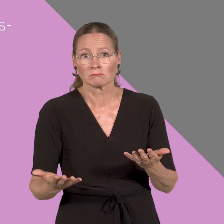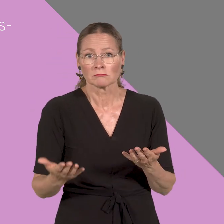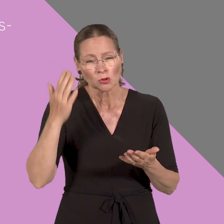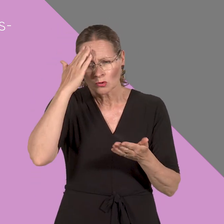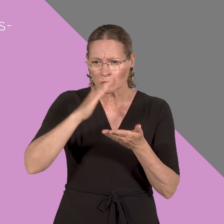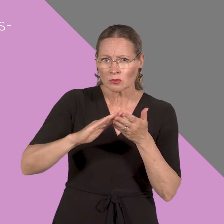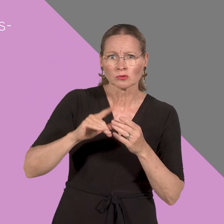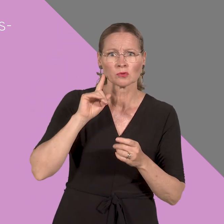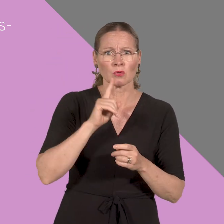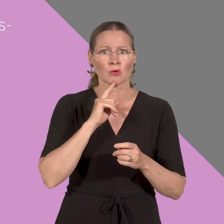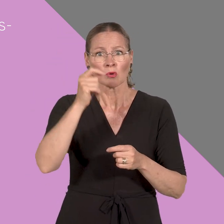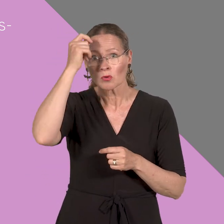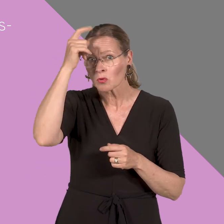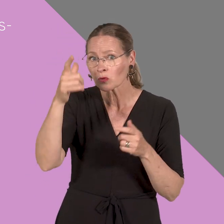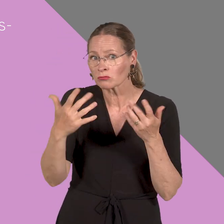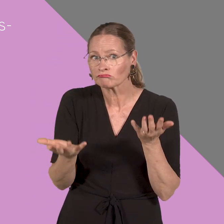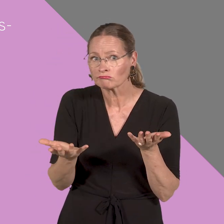ja tutustua kuurojen kulttuuriin?